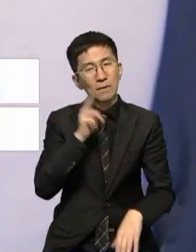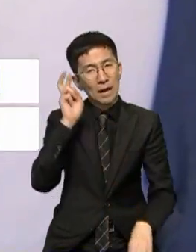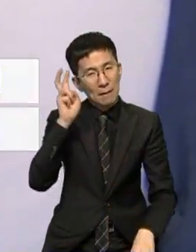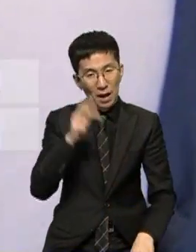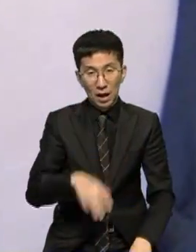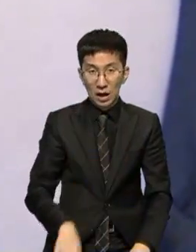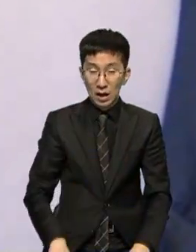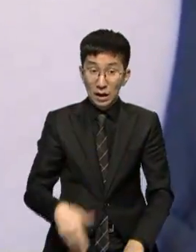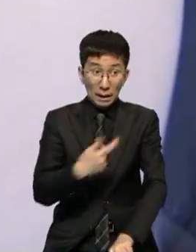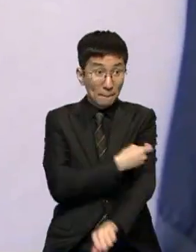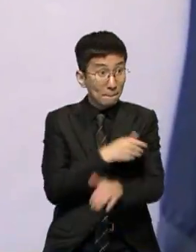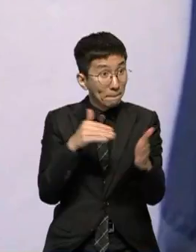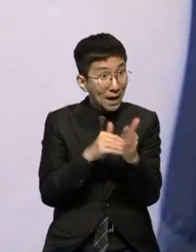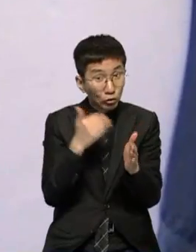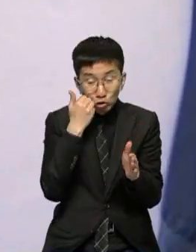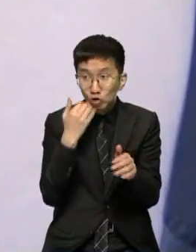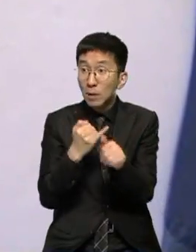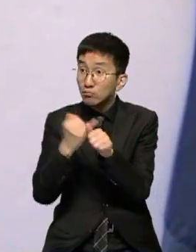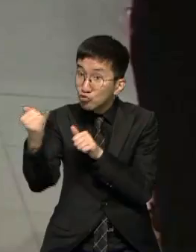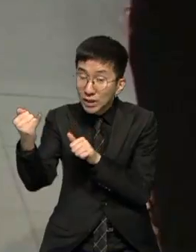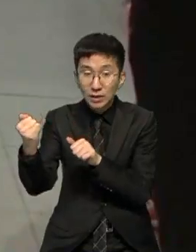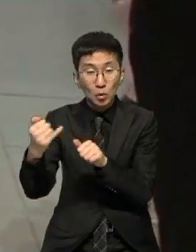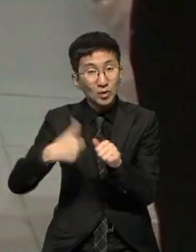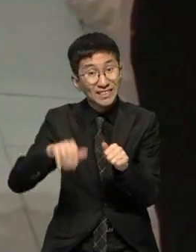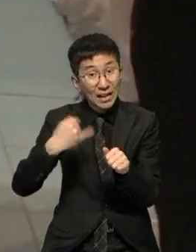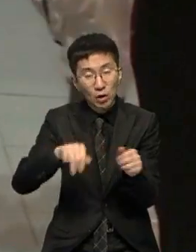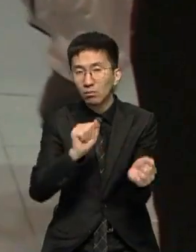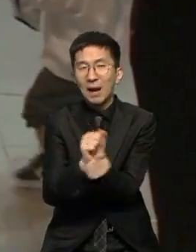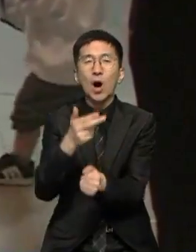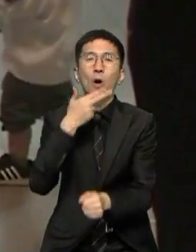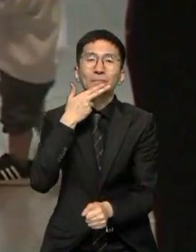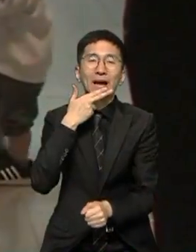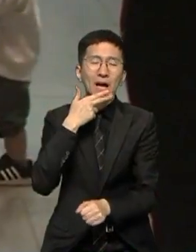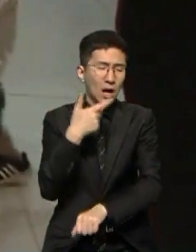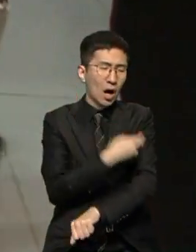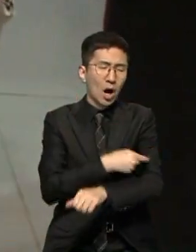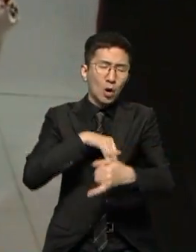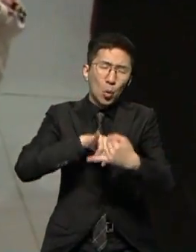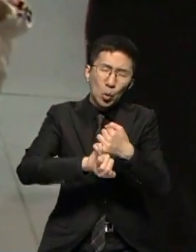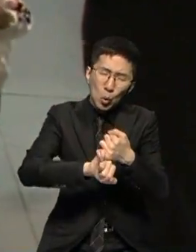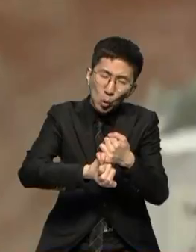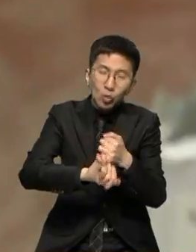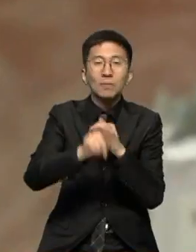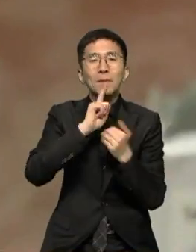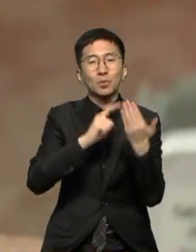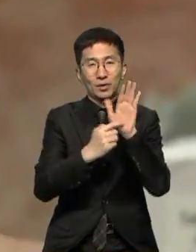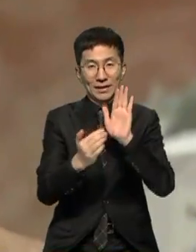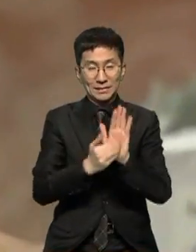자녀들은 감염되지 않았다고 접종 필요성을 강조했습니다. SBS 김경희입니다.